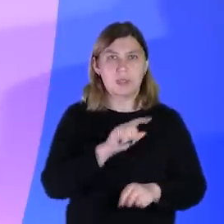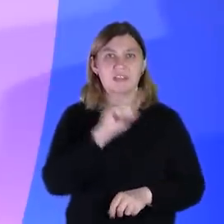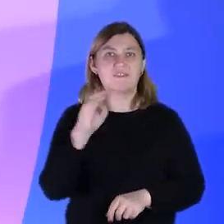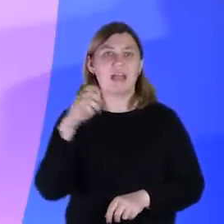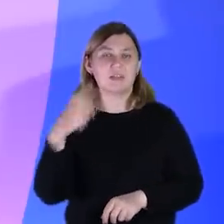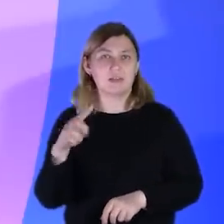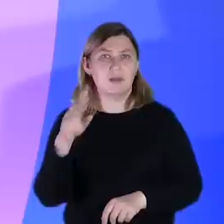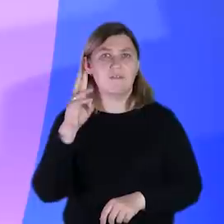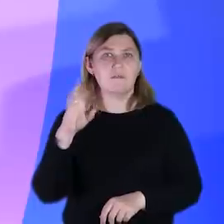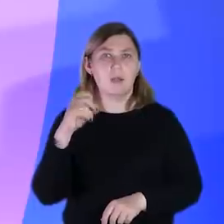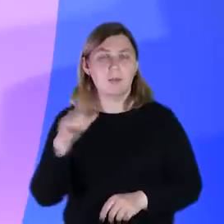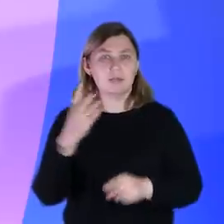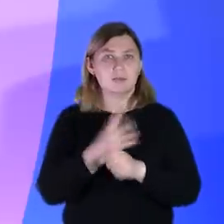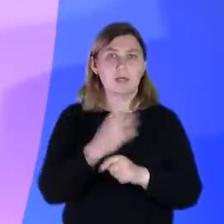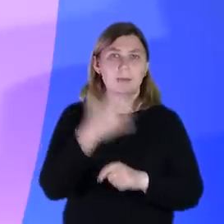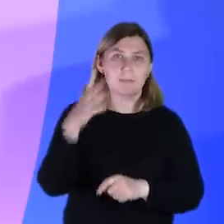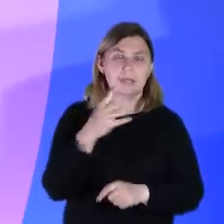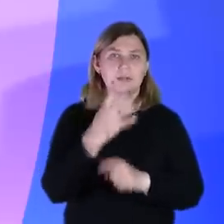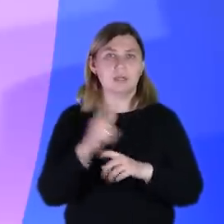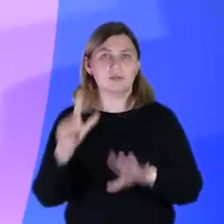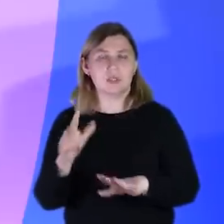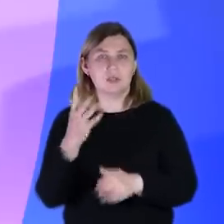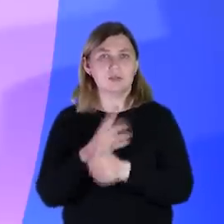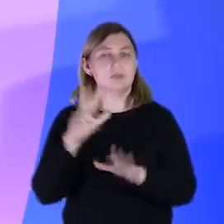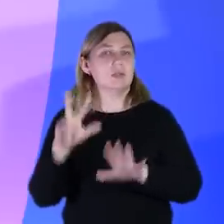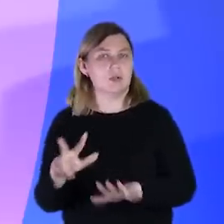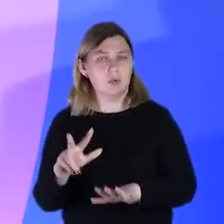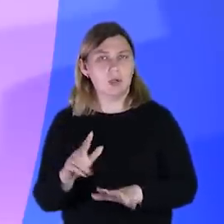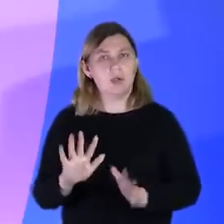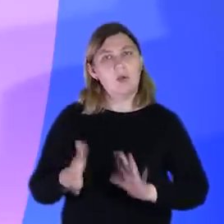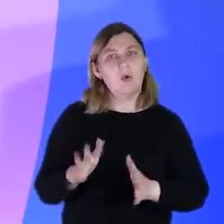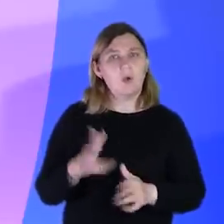czyli '45, '47, '48, około 30–40%